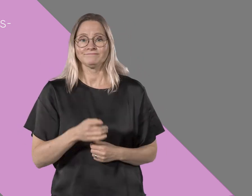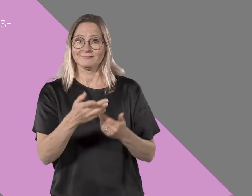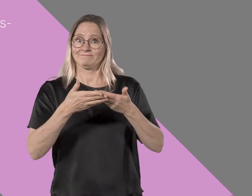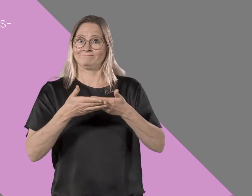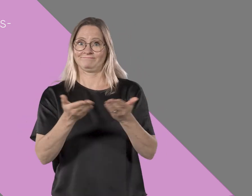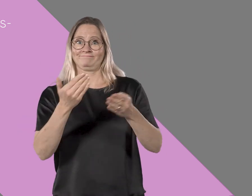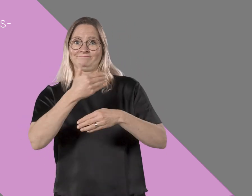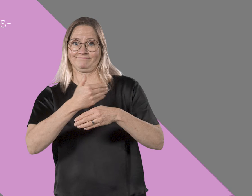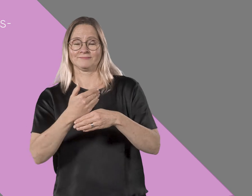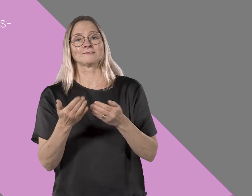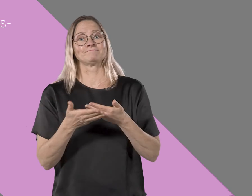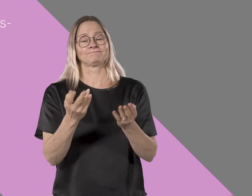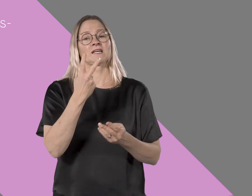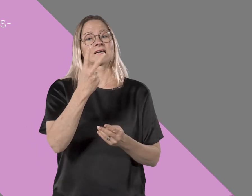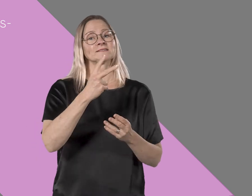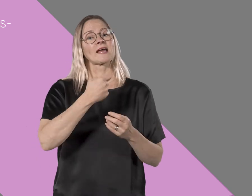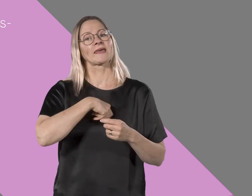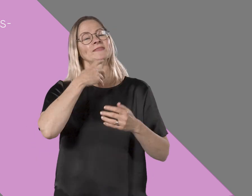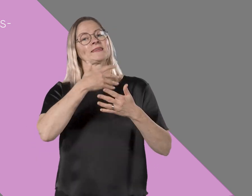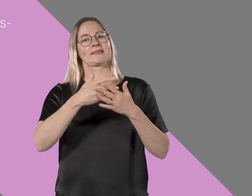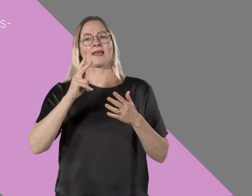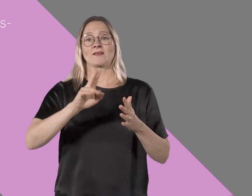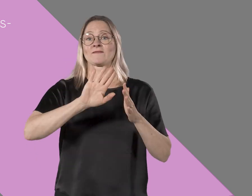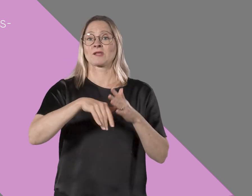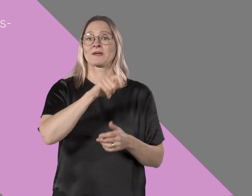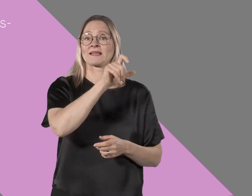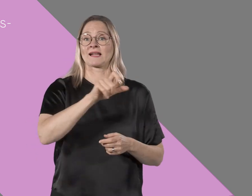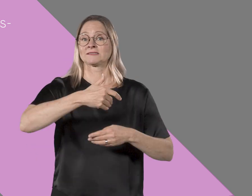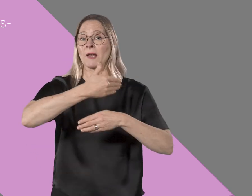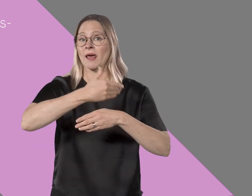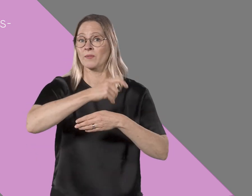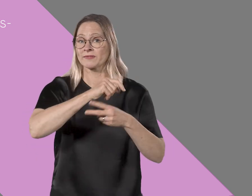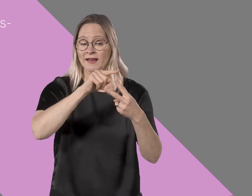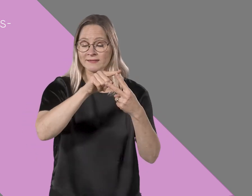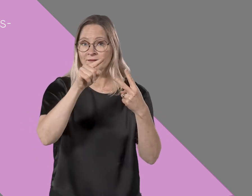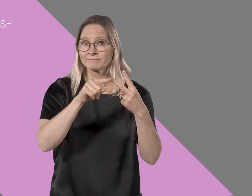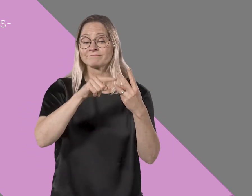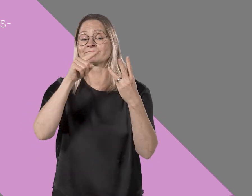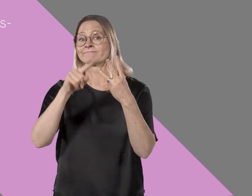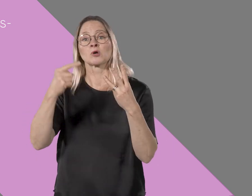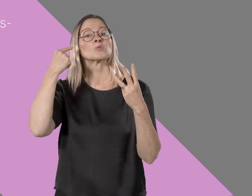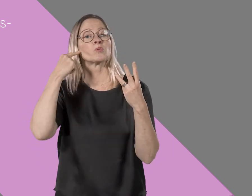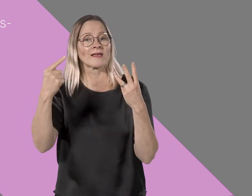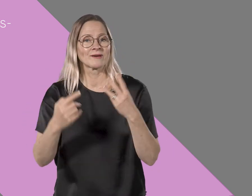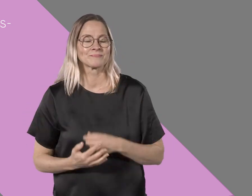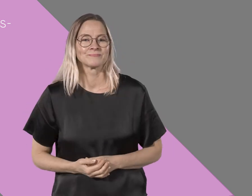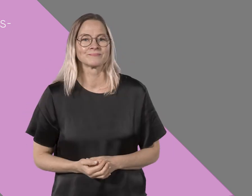Teoksessa esiintyy kaksi äidinkieleltään viittomakielistä näyttelijää - ja yksi kuuleva.